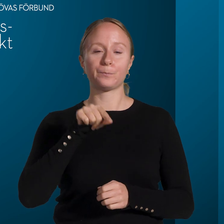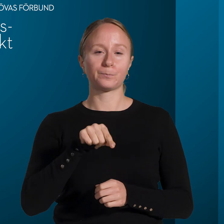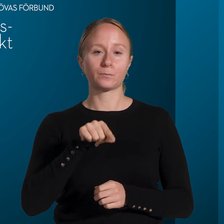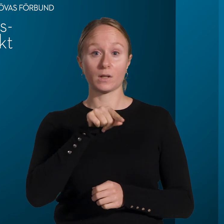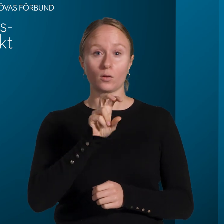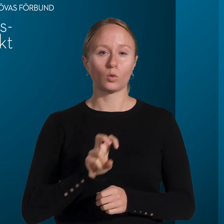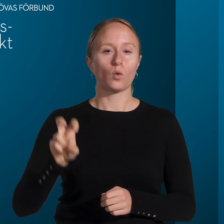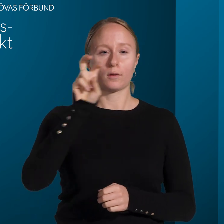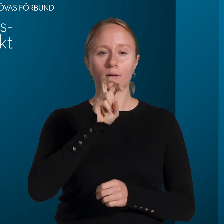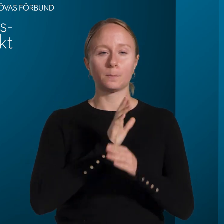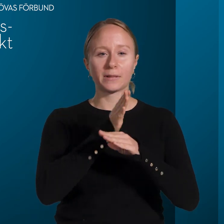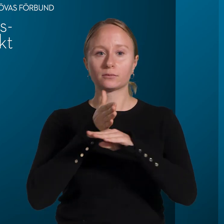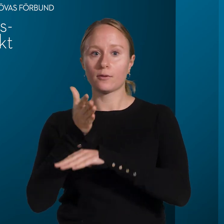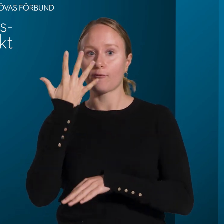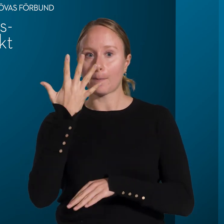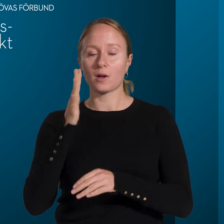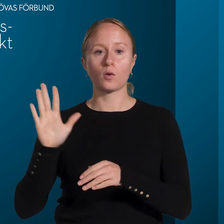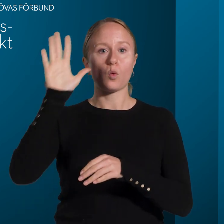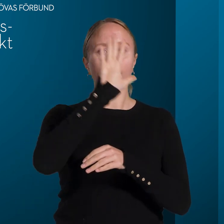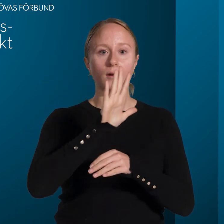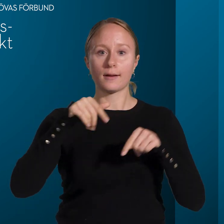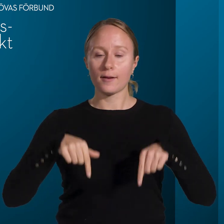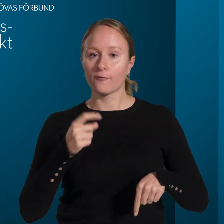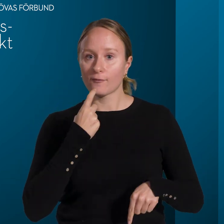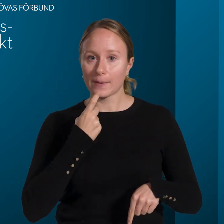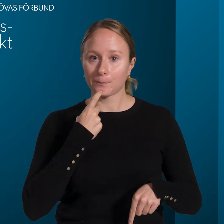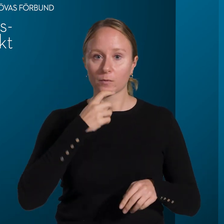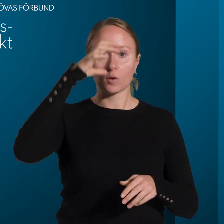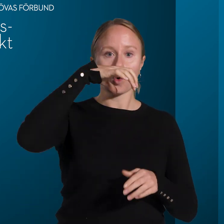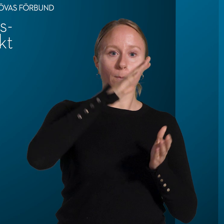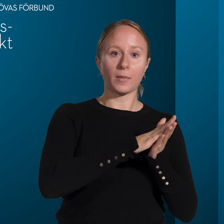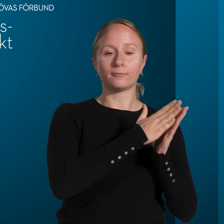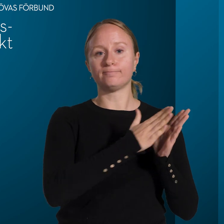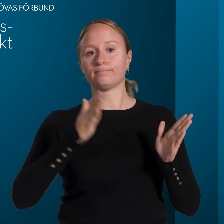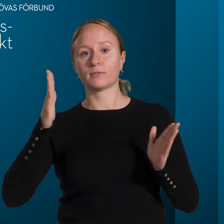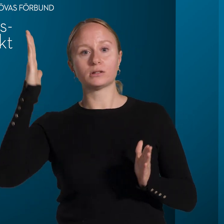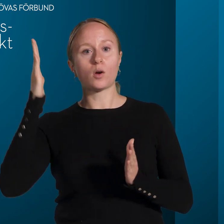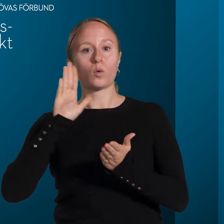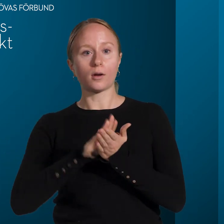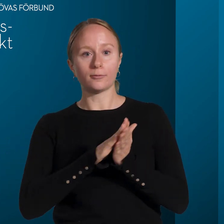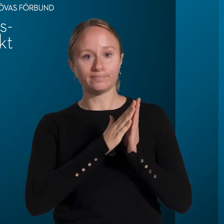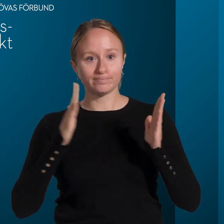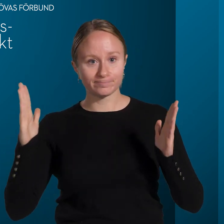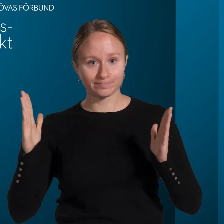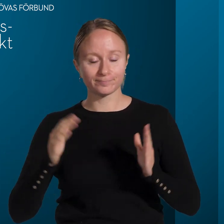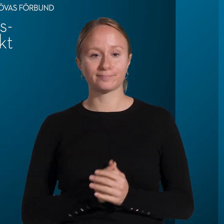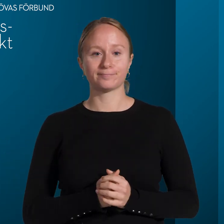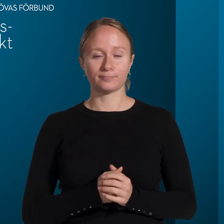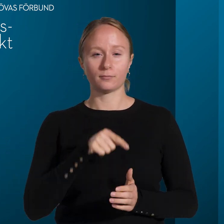Under turnén besöker vi fem orter runt om i Finland i oktober–januari.